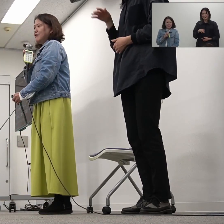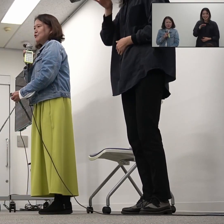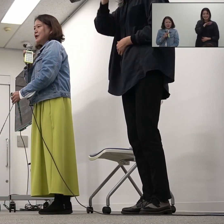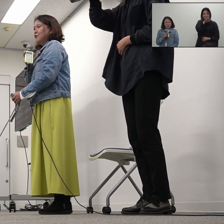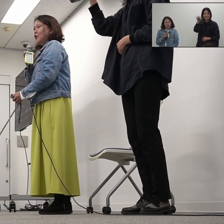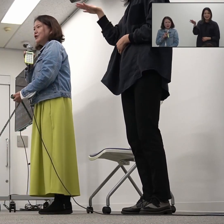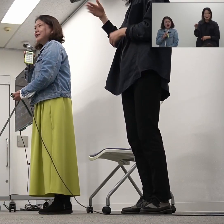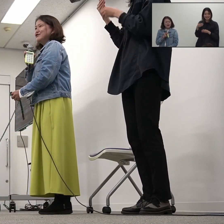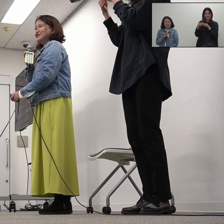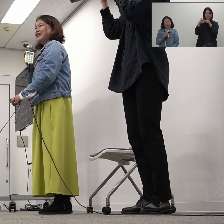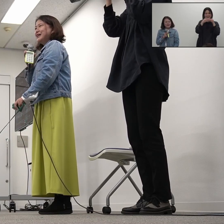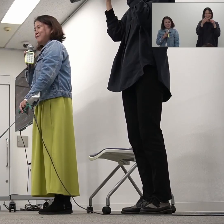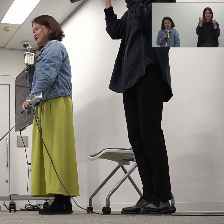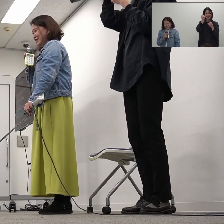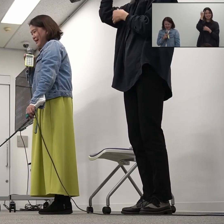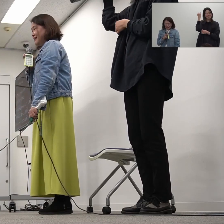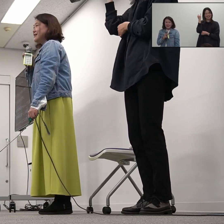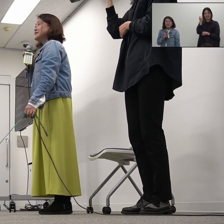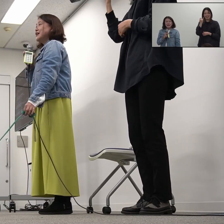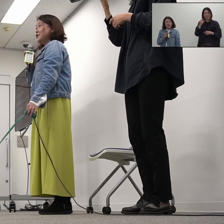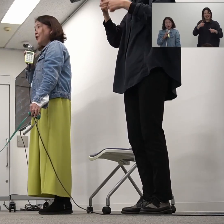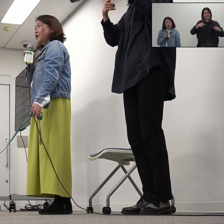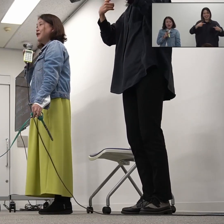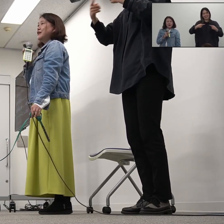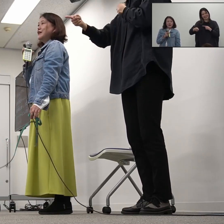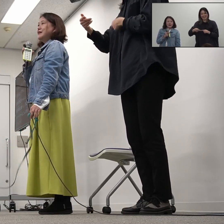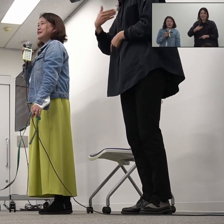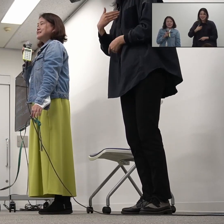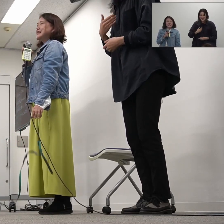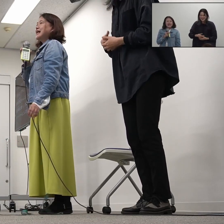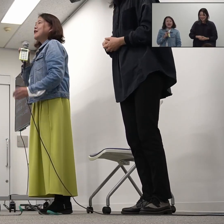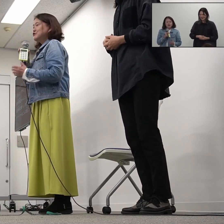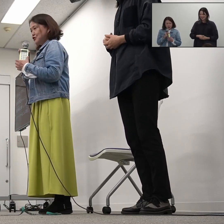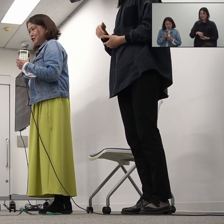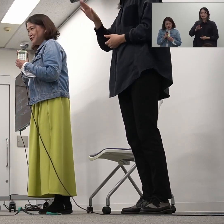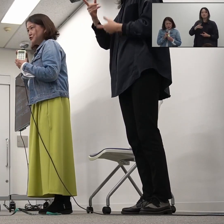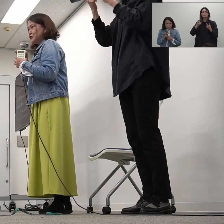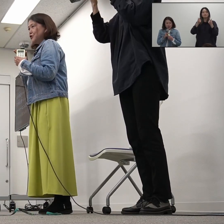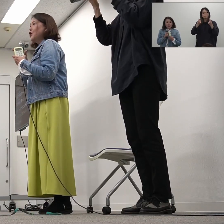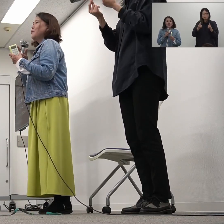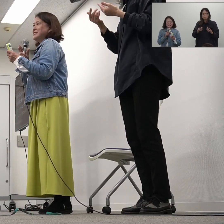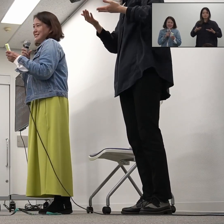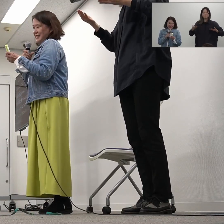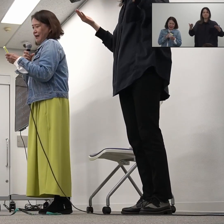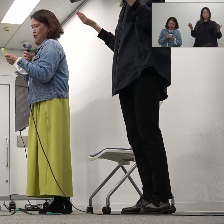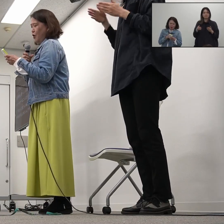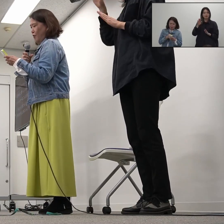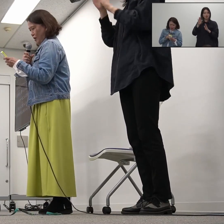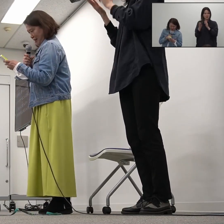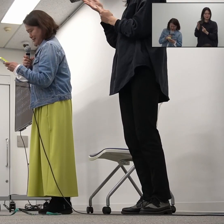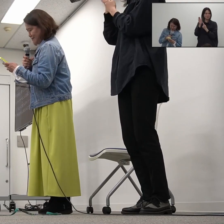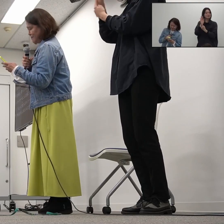とても大きくズレるかもしれないんですけれども しっかりお仕事するところをお見せしたいと思います